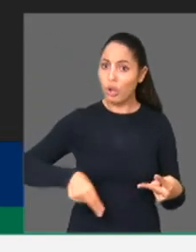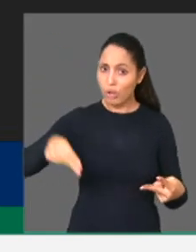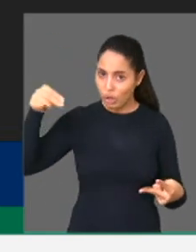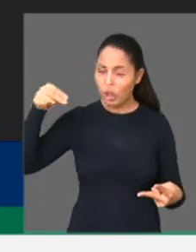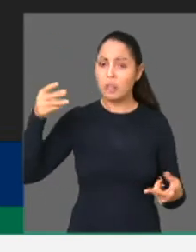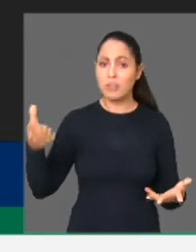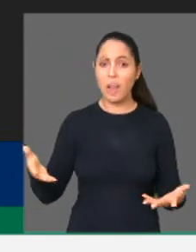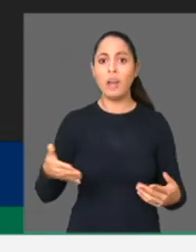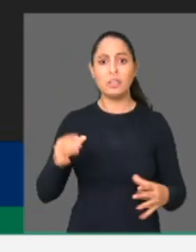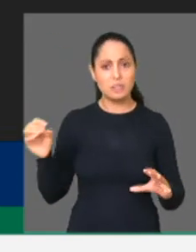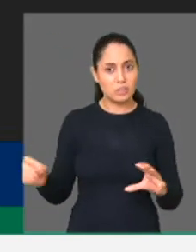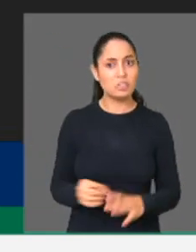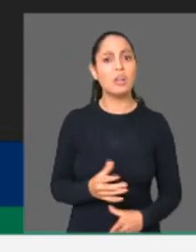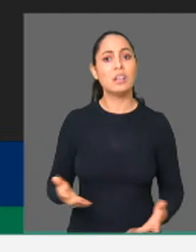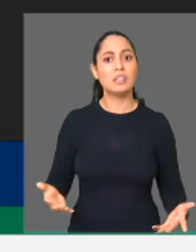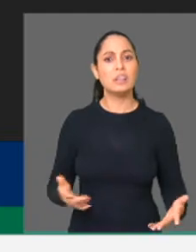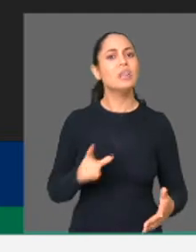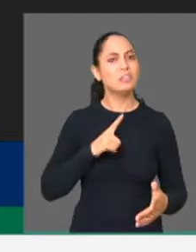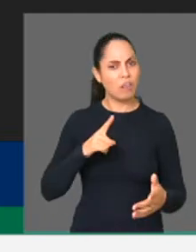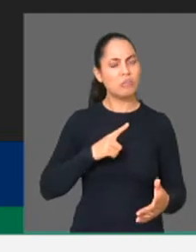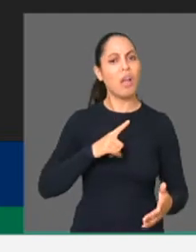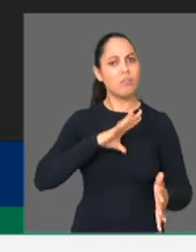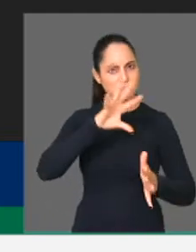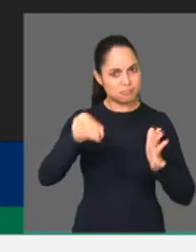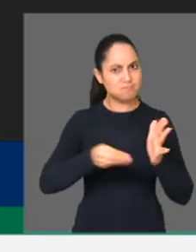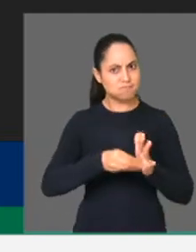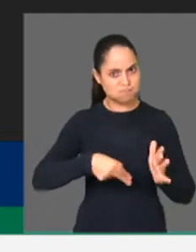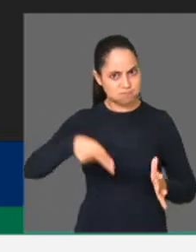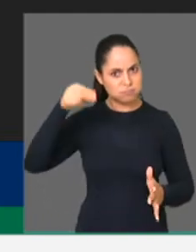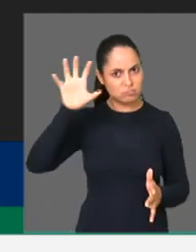OLHAR QUE... QUE O GOVERNO BOLSONARO ESTÁ FAZENDO TUDO PARA GERAR EMPREGOS EM TODAS